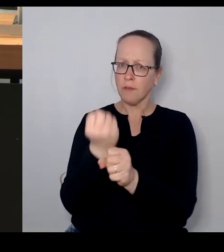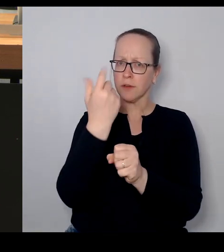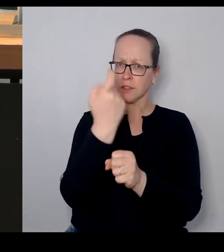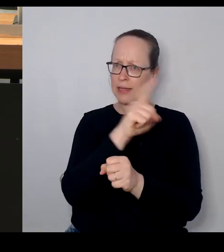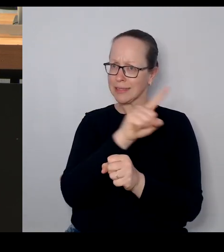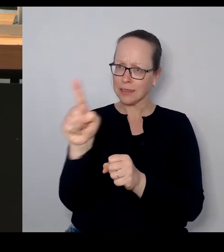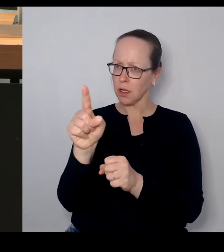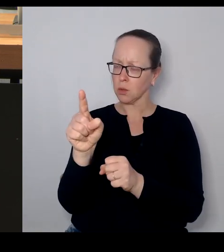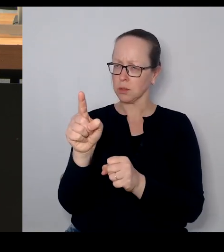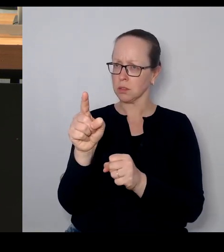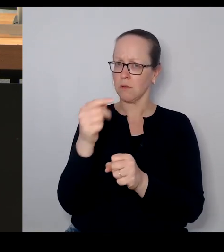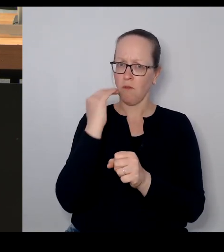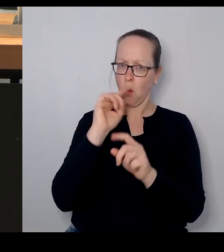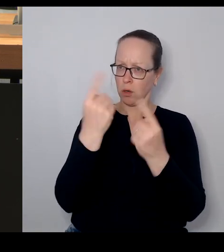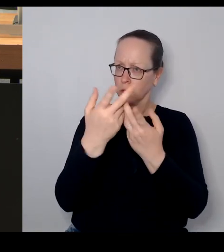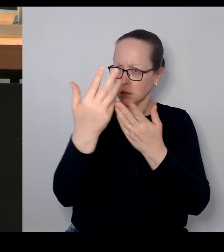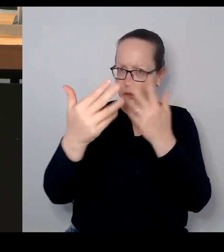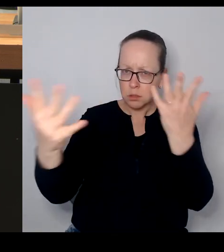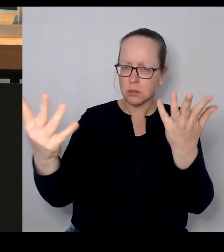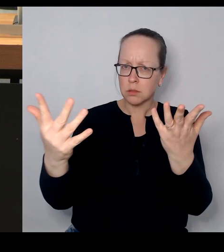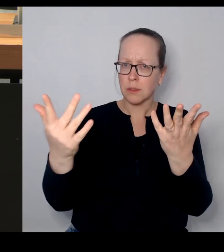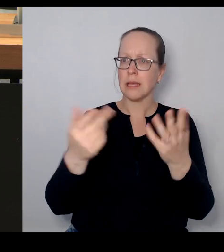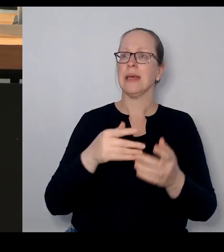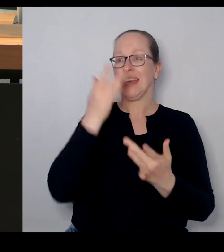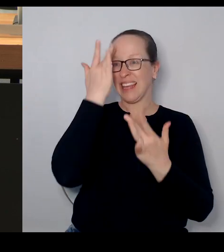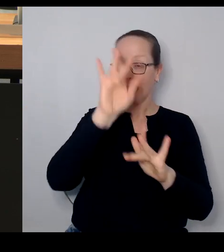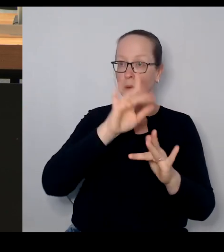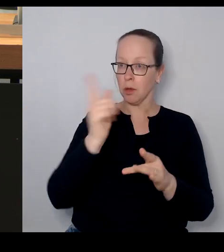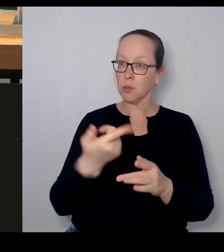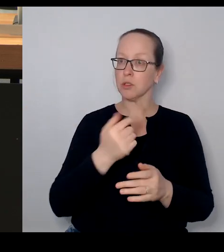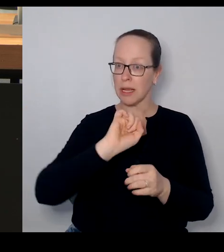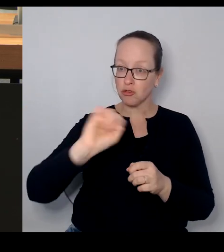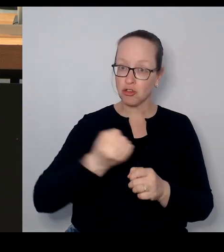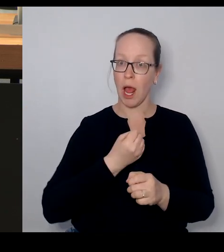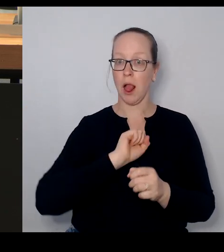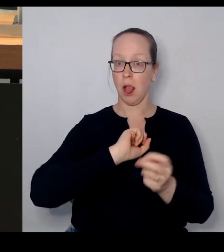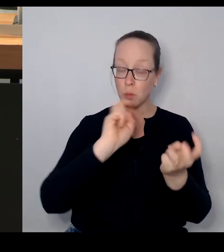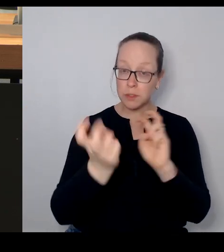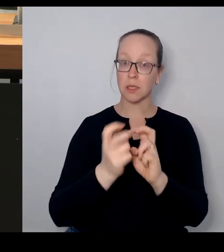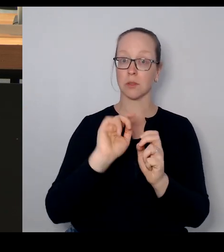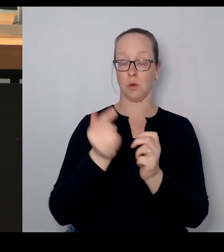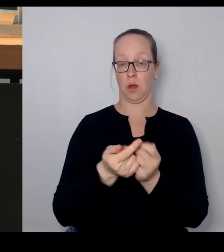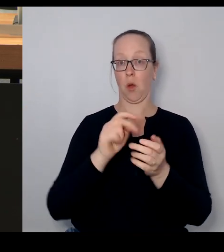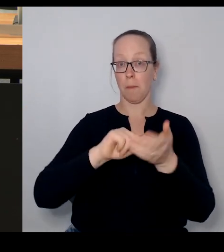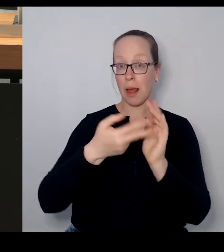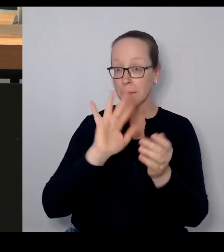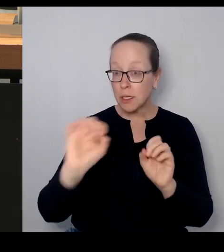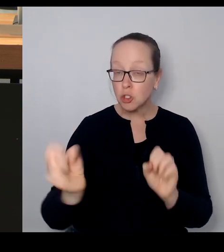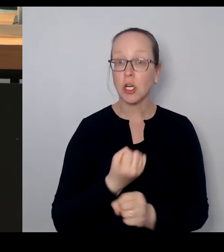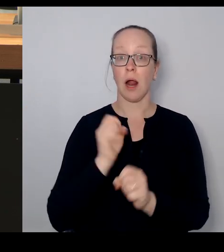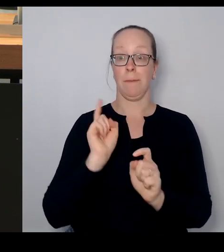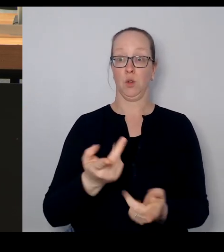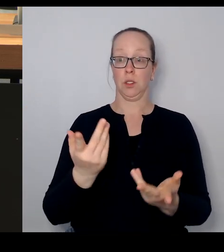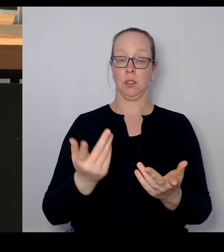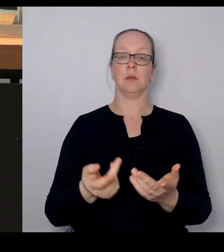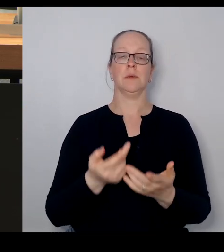Ich sage mal, es gibt immer den den Ausspruch von von einem Ihrer Vorgänger von der B Plan Fabrik. Ich habe die bisher